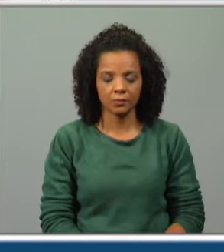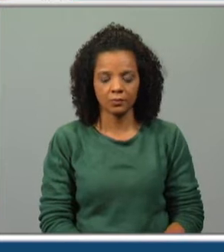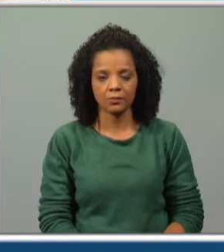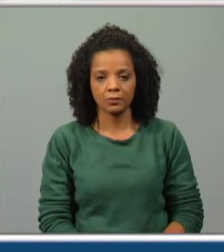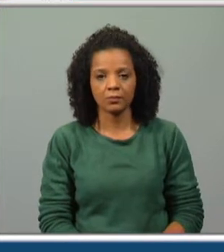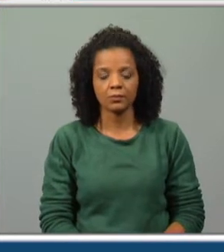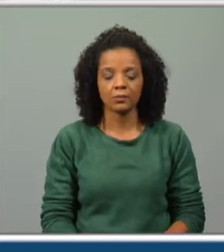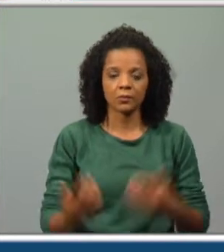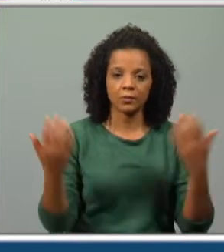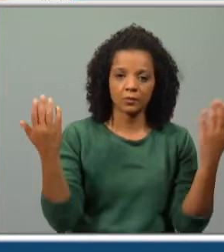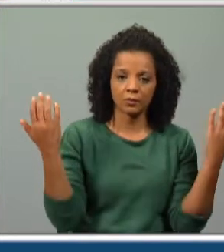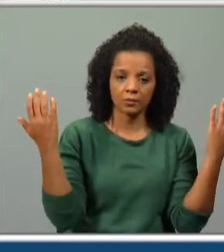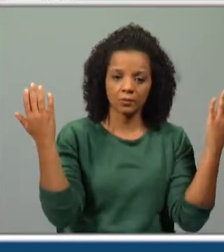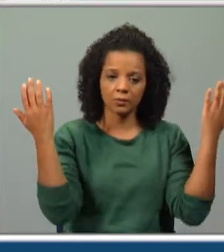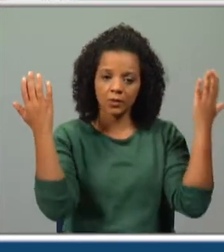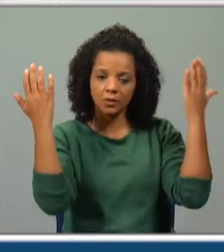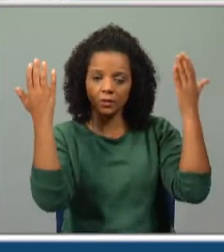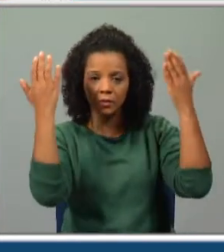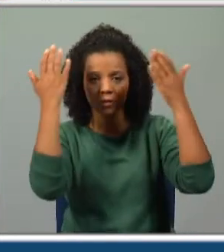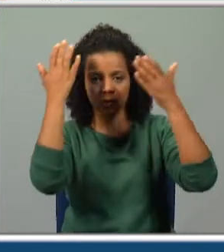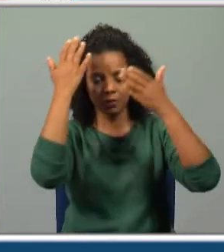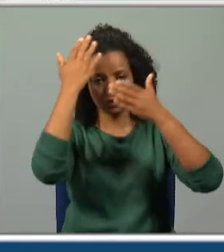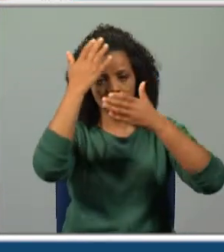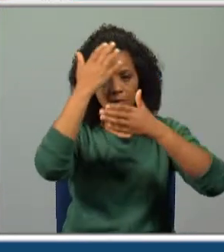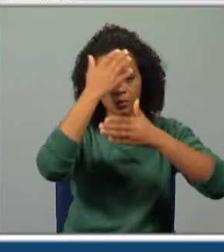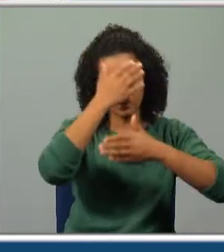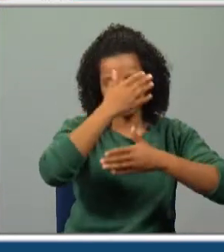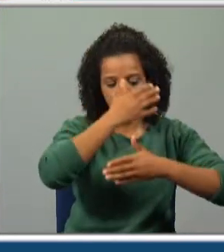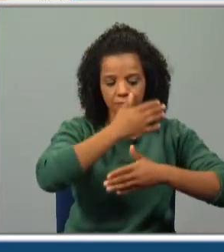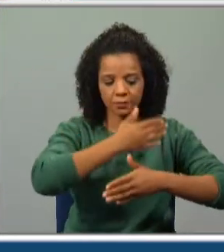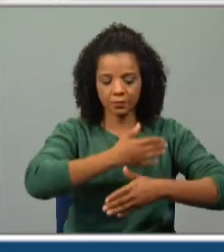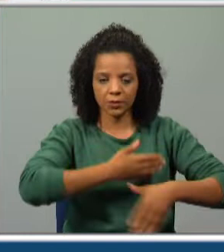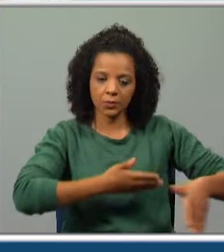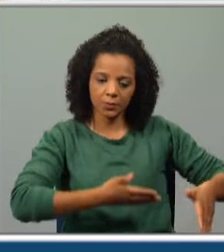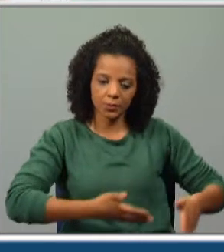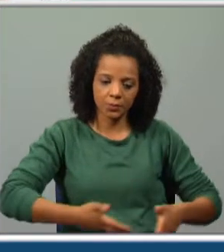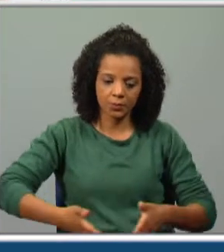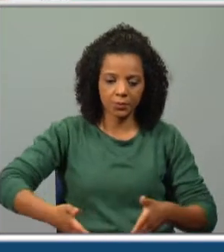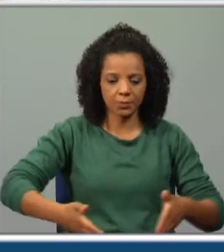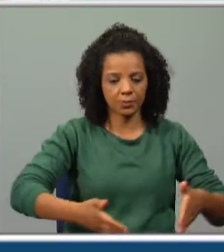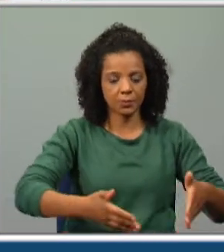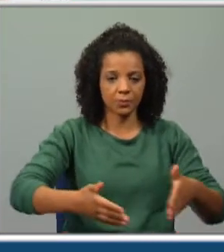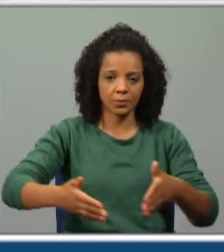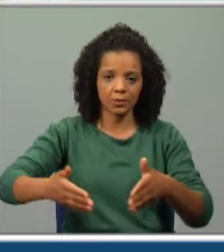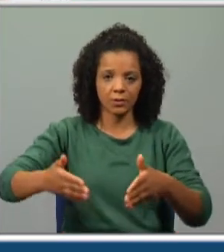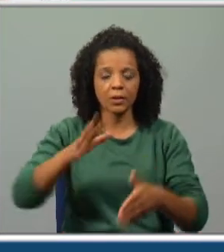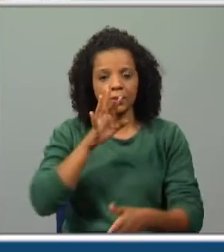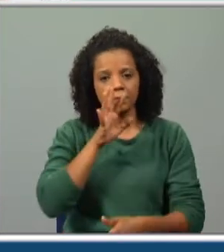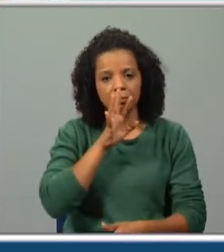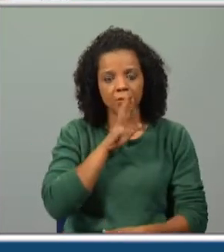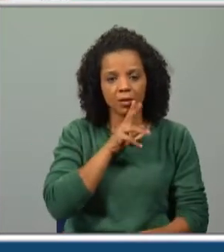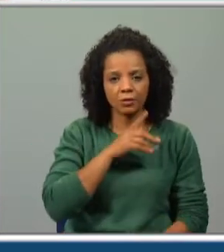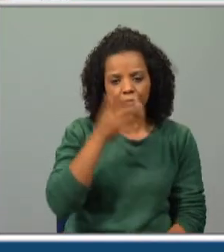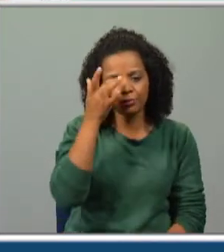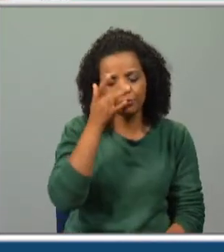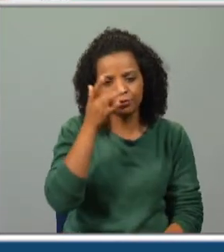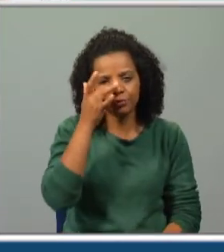pela estrada deste ano mãe negra deste com ela 在今年的道路上這與她的黑人母親